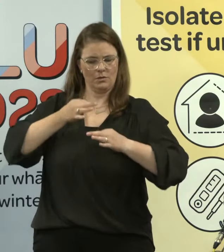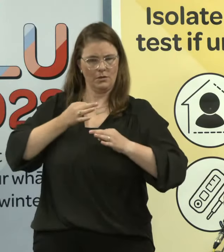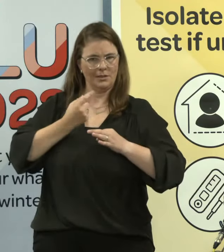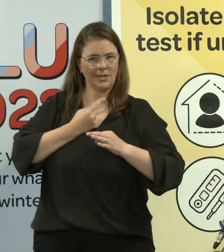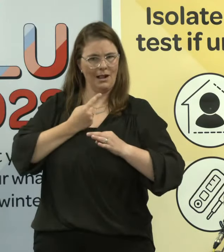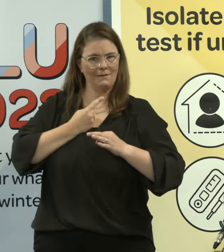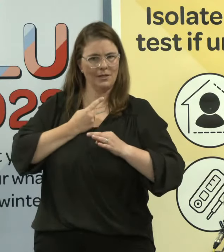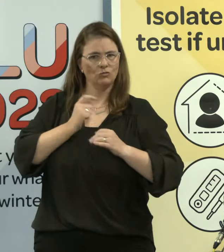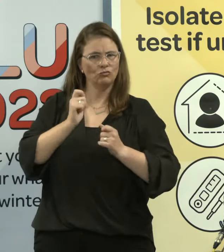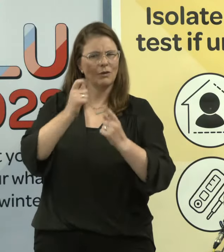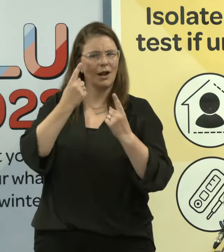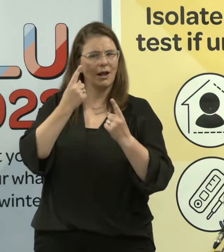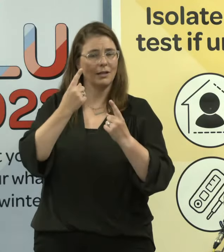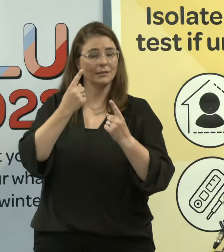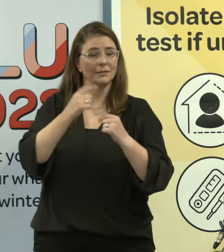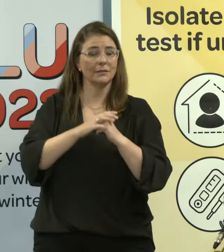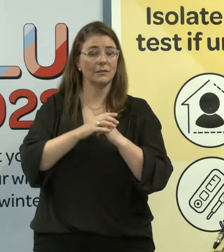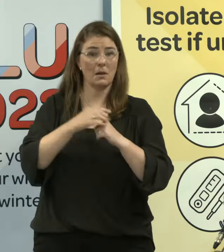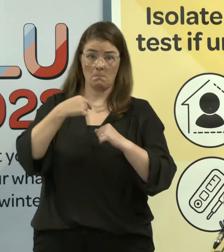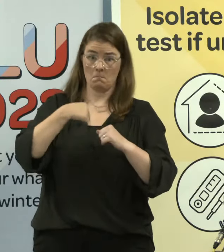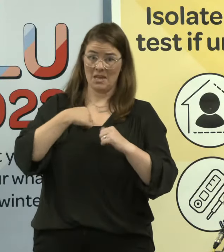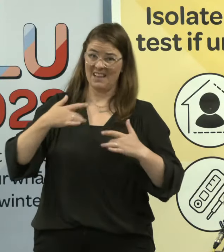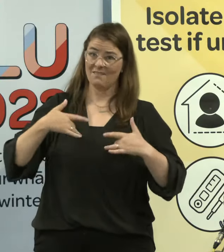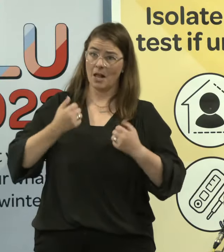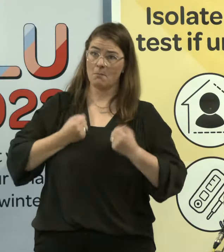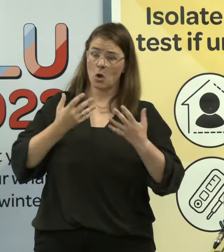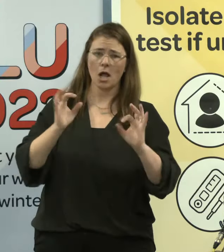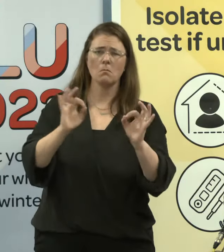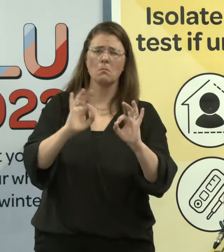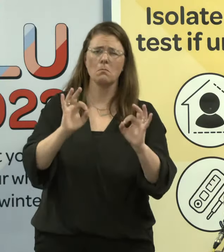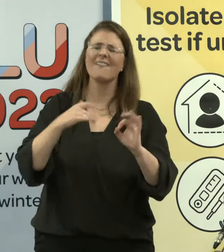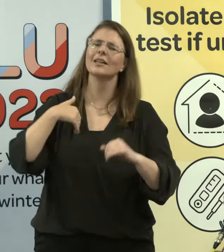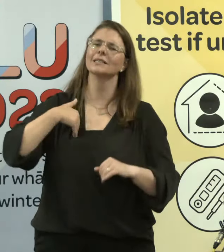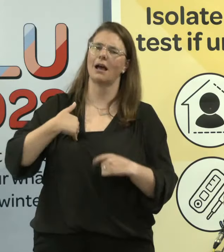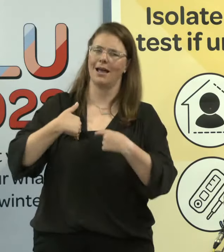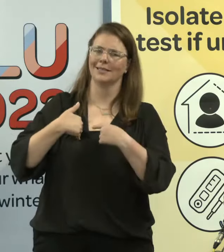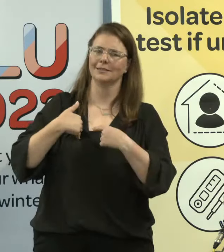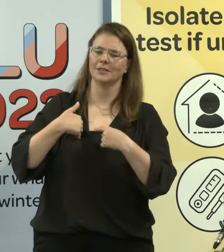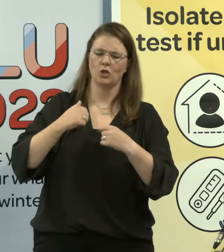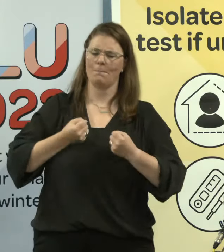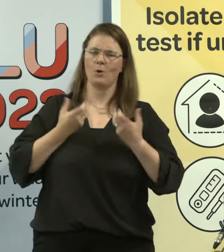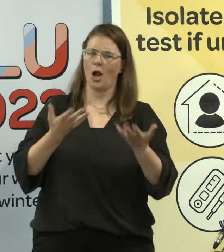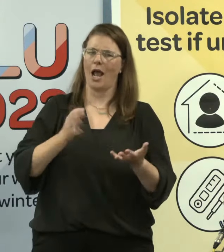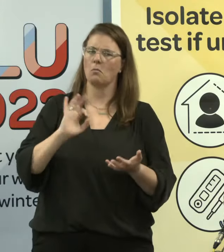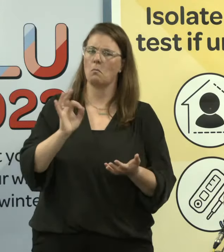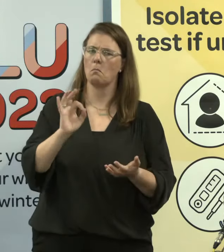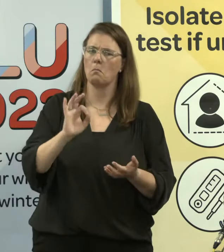tera. Me whakaae nga waahi mahi. Engari ko nga tangata ano e